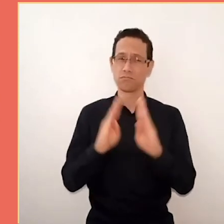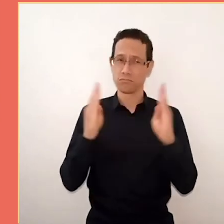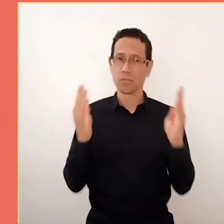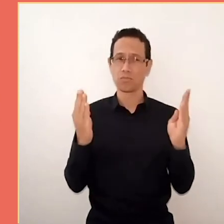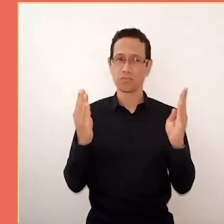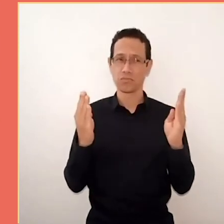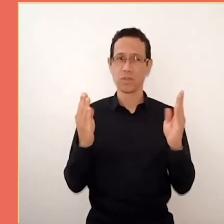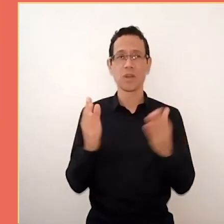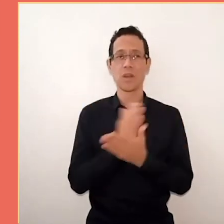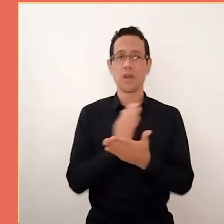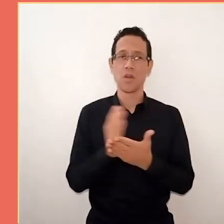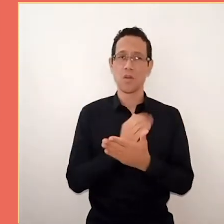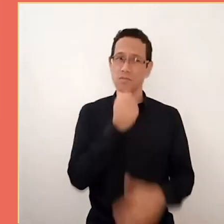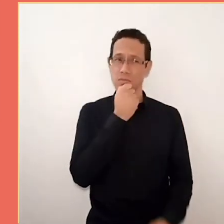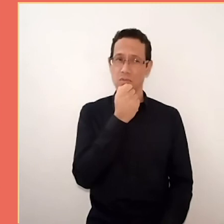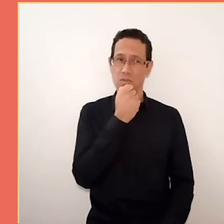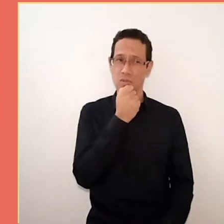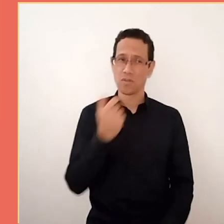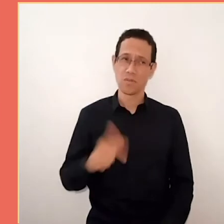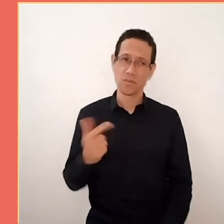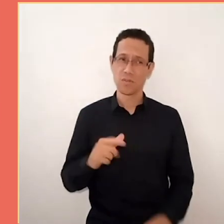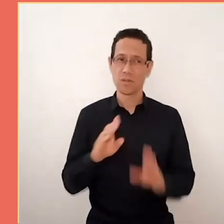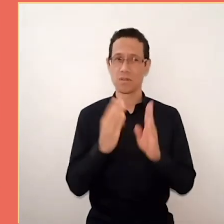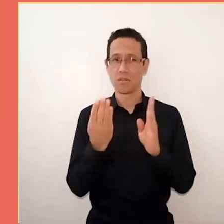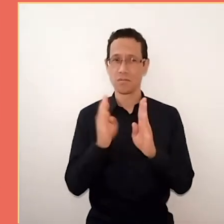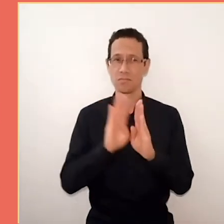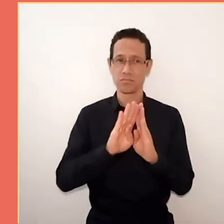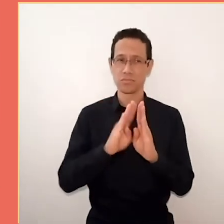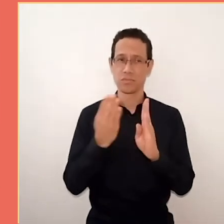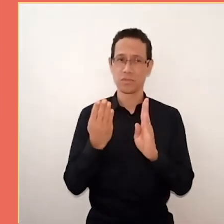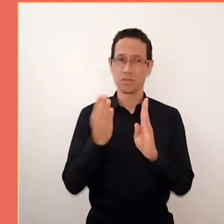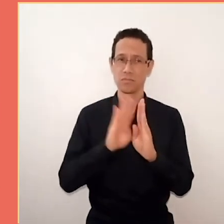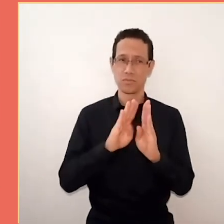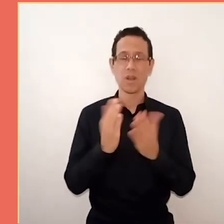outras ainda com um lado aberto, um lado fechado, outras que ainda estão fechadas,